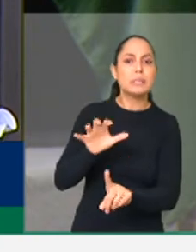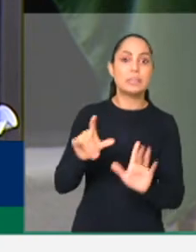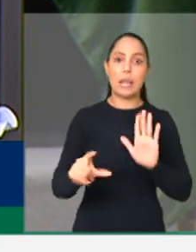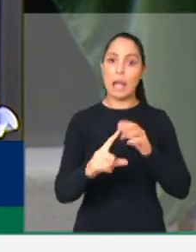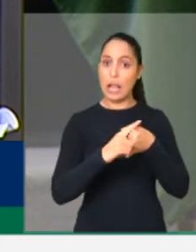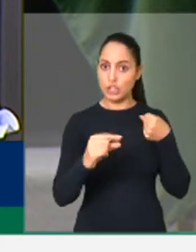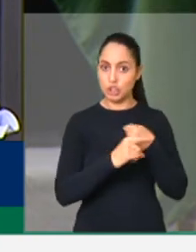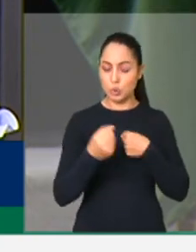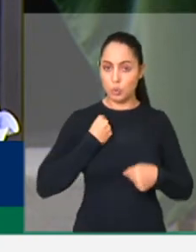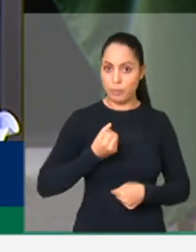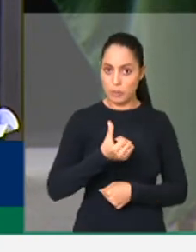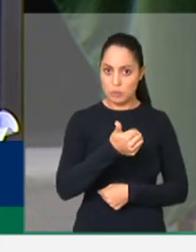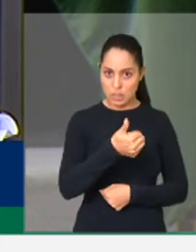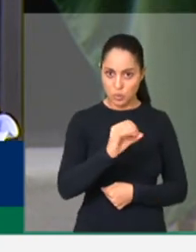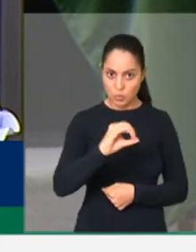FINANCEIRA E ORÇAMENTÁRIA DA MEDIDA PROVISÓRIA. SEGUNDO